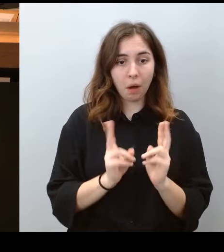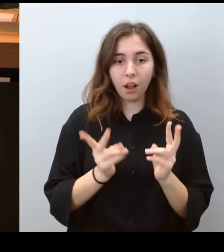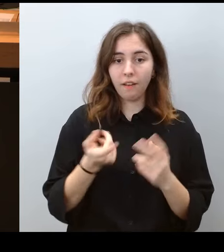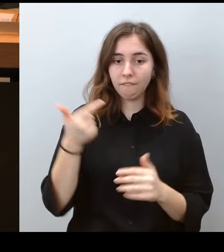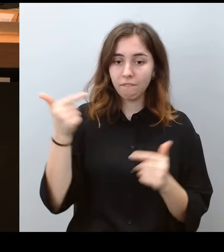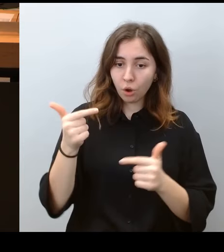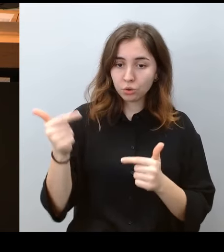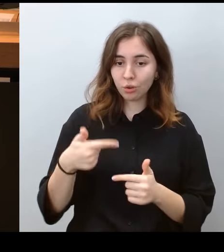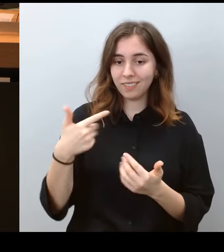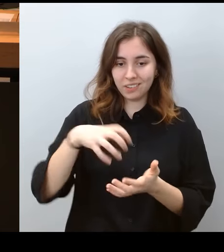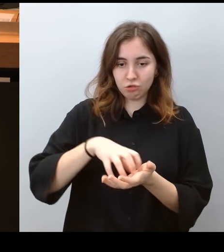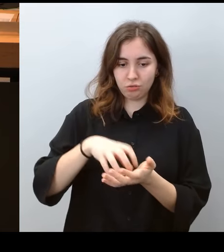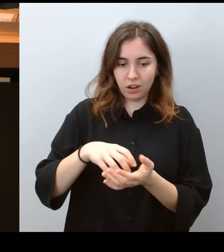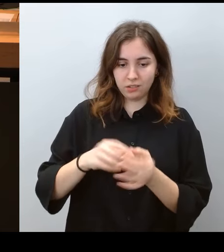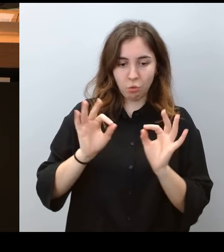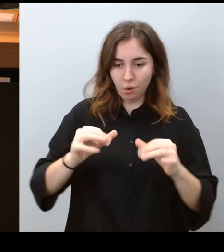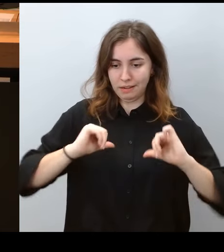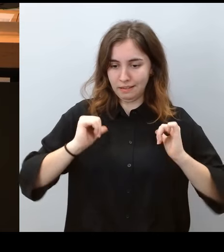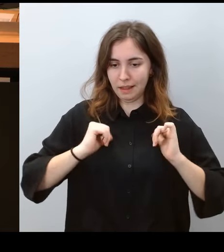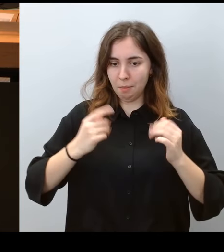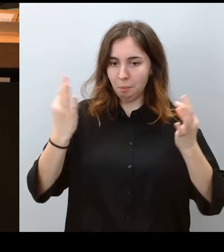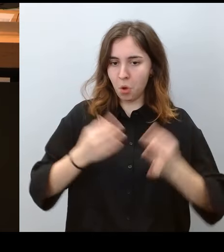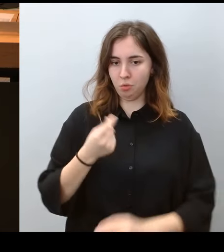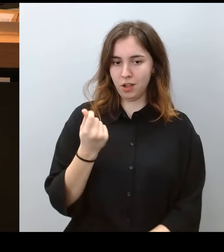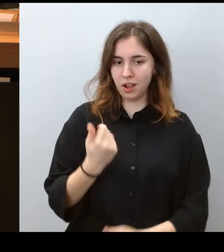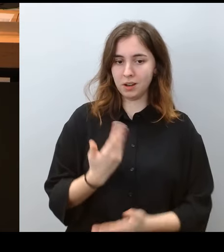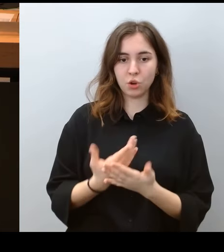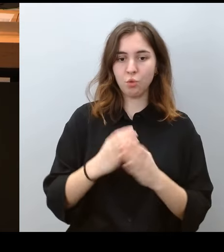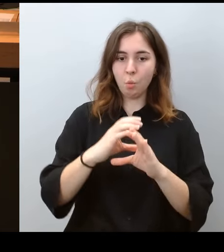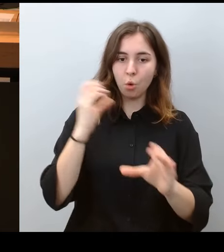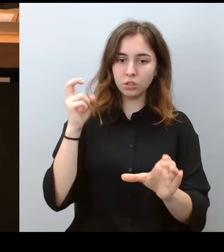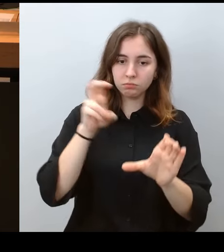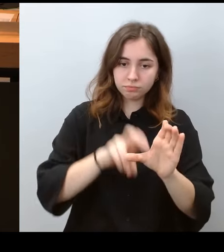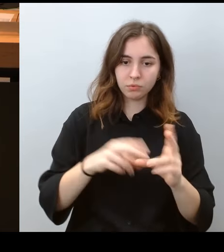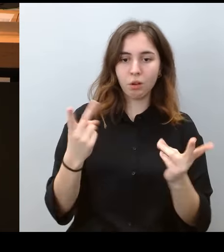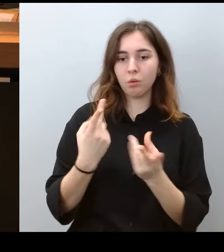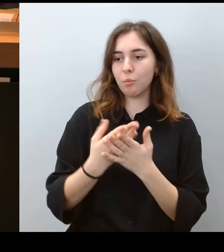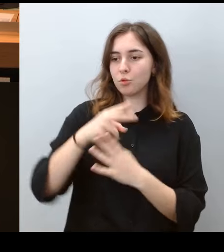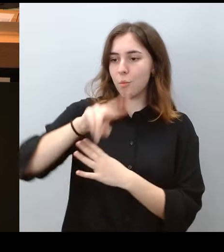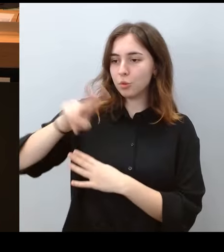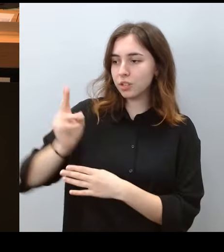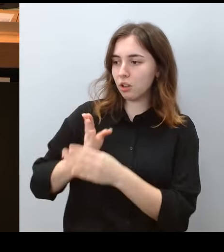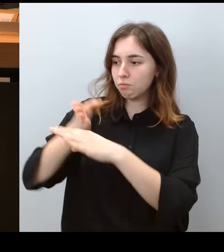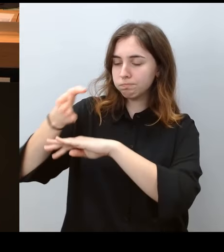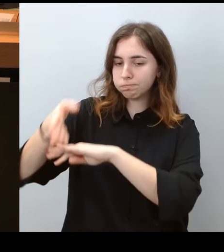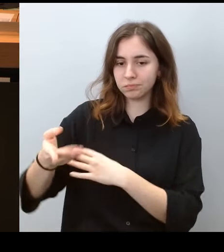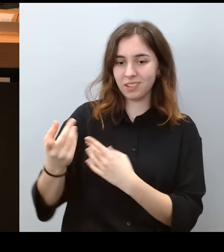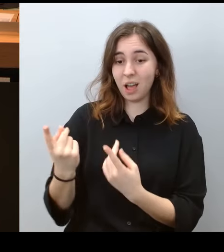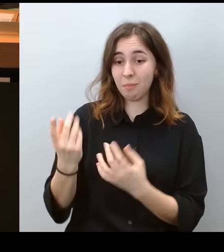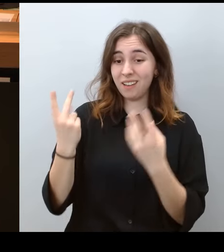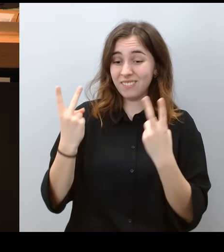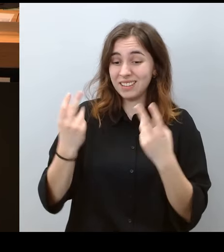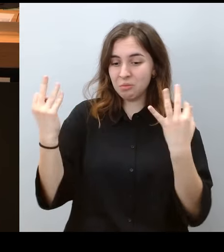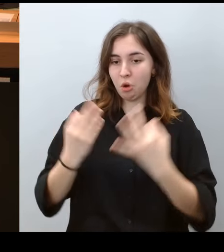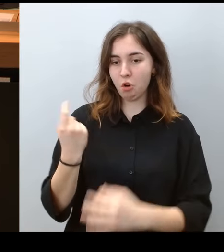sind, wie die Fahrt mit dem Bus oder auch mal der Besuch im Museum ohne ausreichend Geld nicht machbar ist. Der Mangel